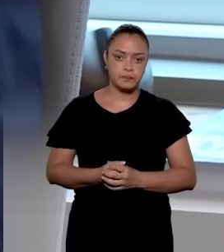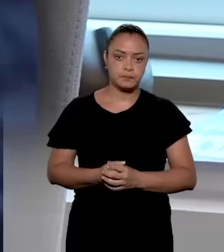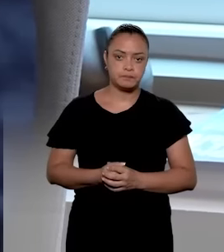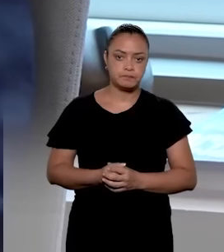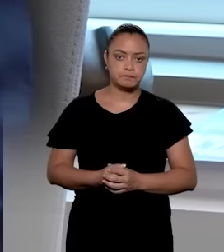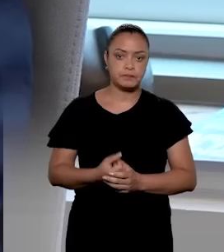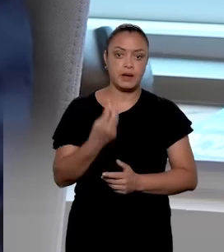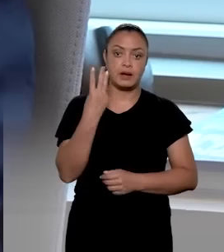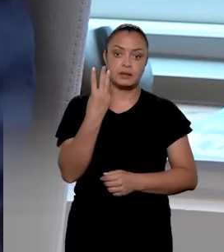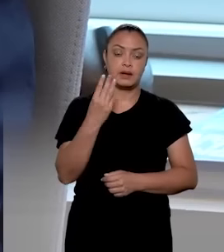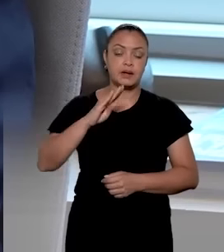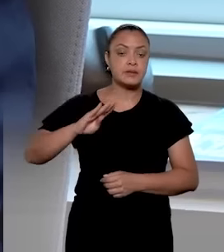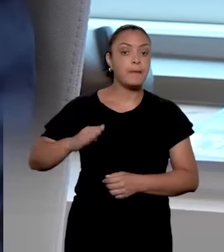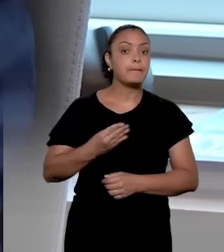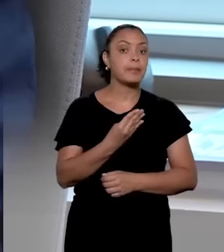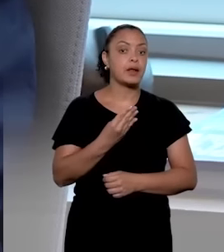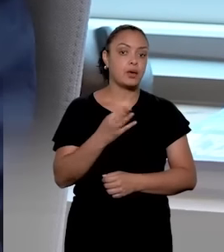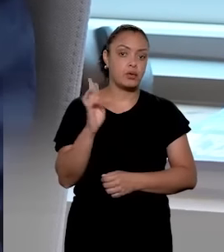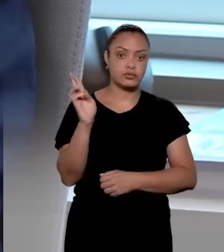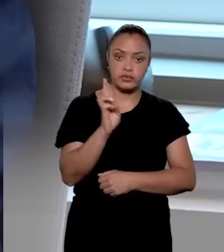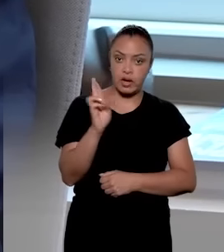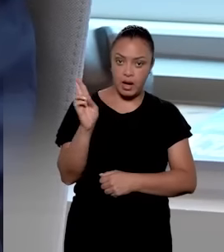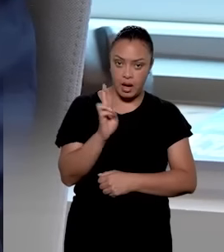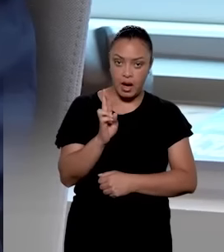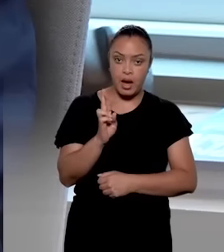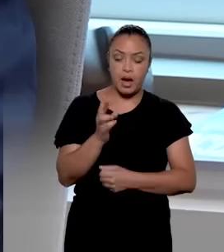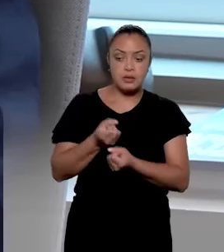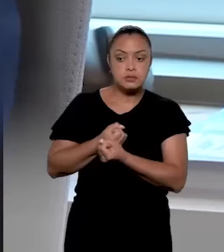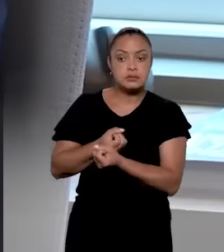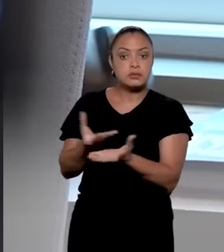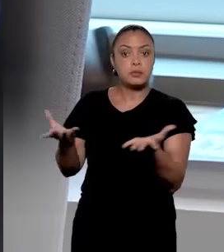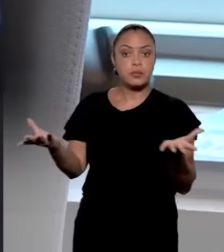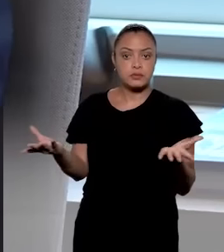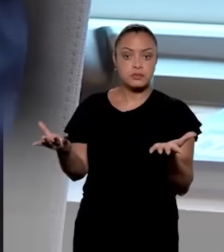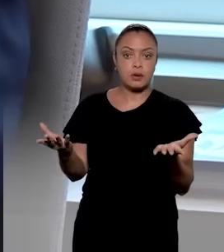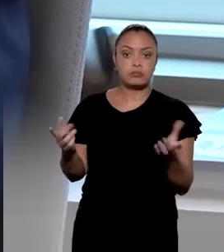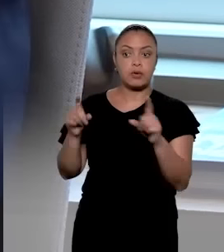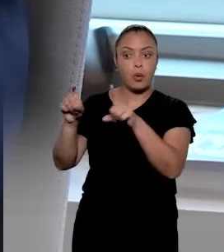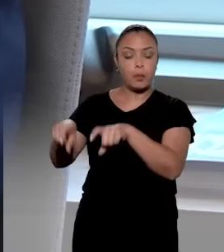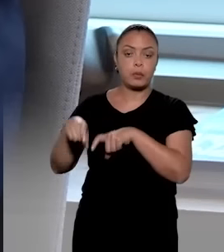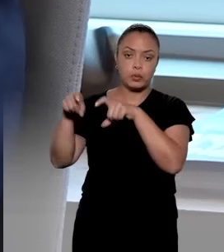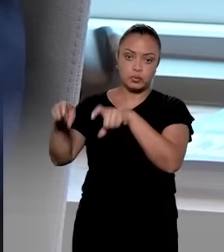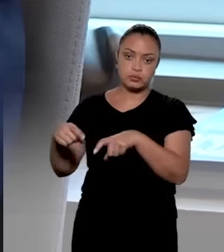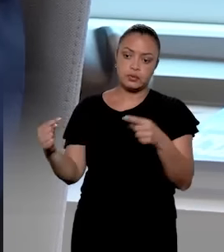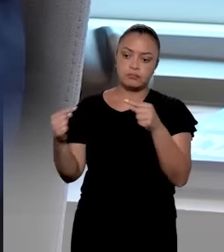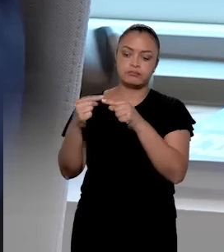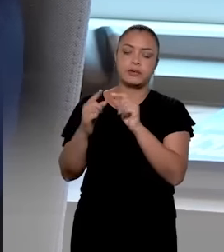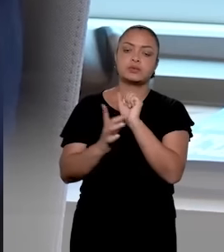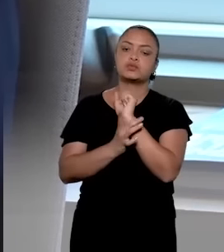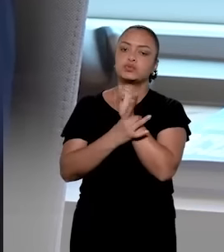menos R$ 3 bilhões fossem colocados à disposição dos produtores como subvenção ao prêmio do seguro,